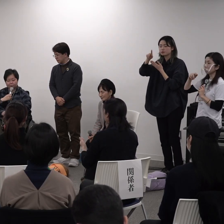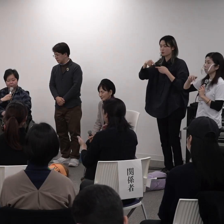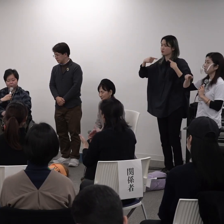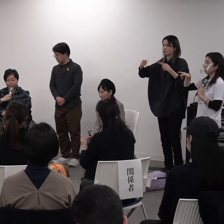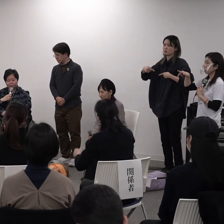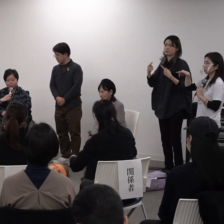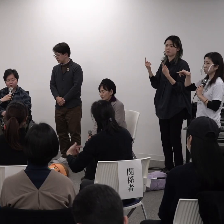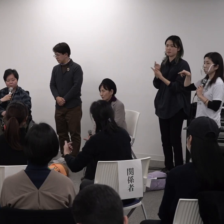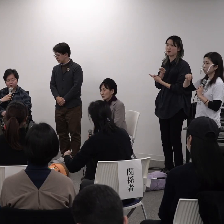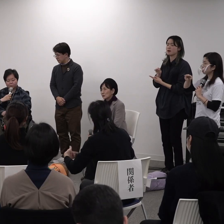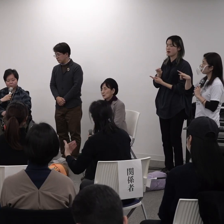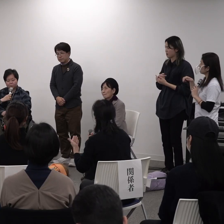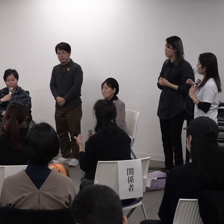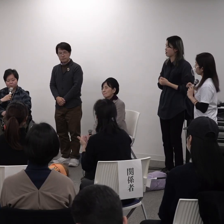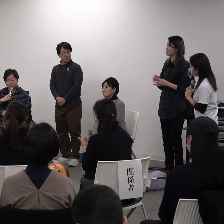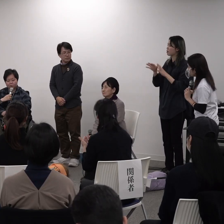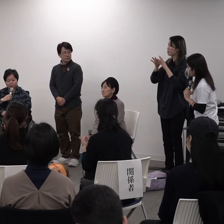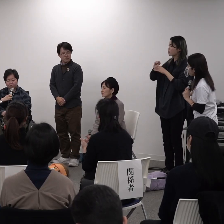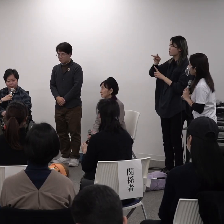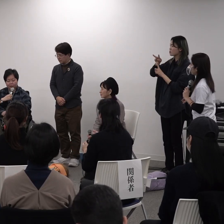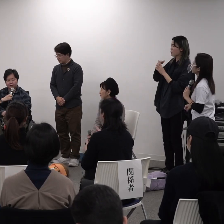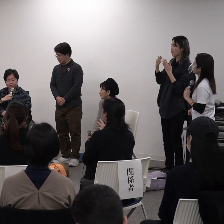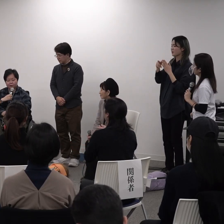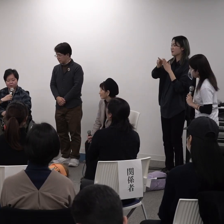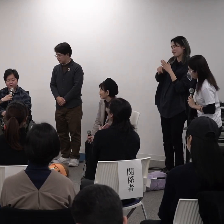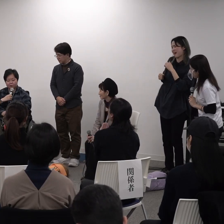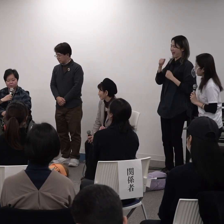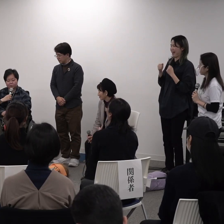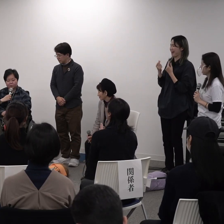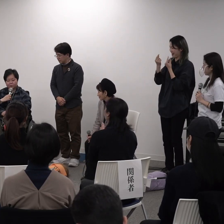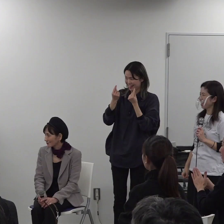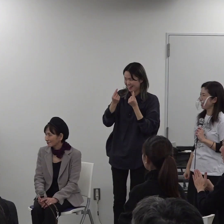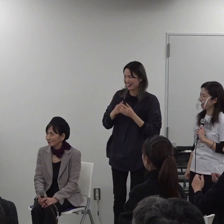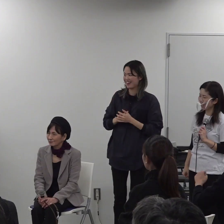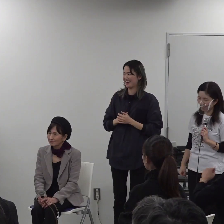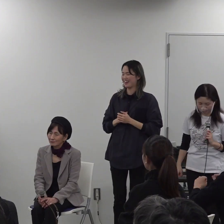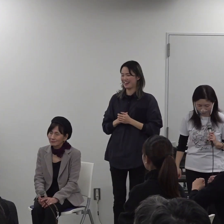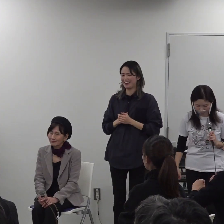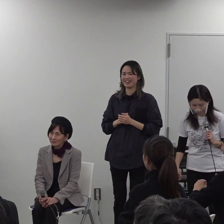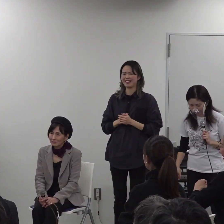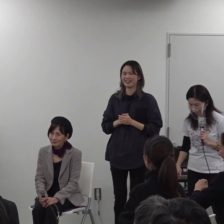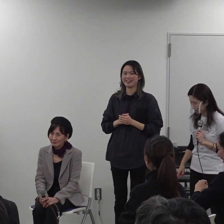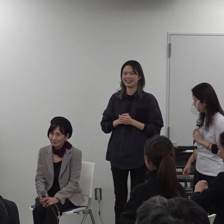橋爪）なので、小学校時代は走りまわっていたんですよね 橋爪）はいありがとうございます